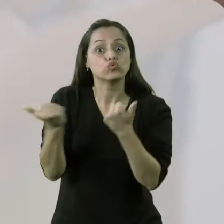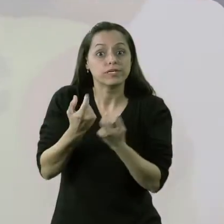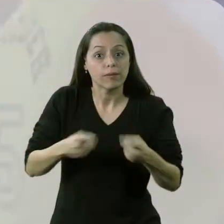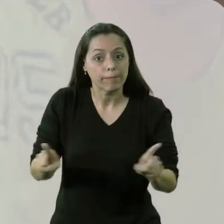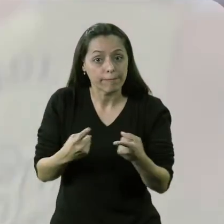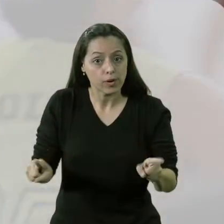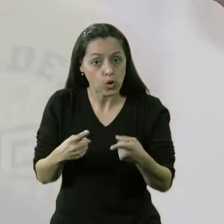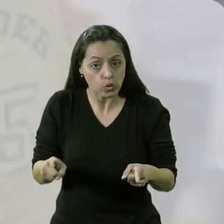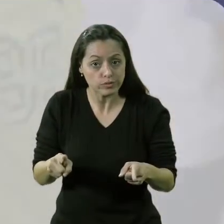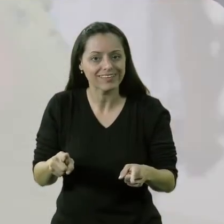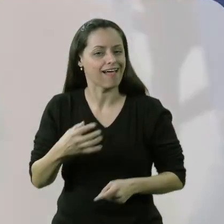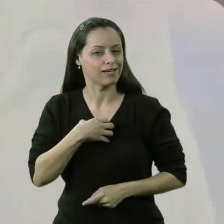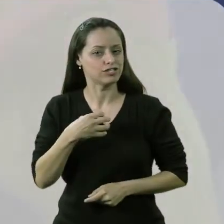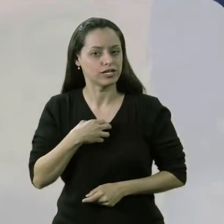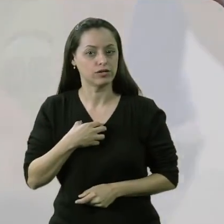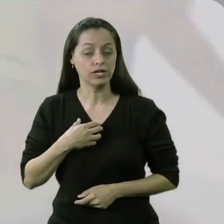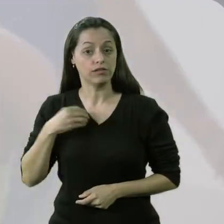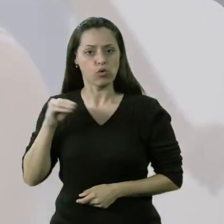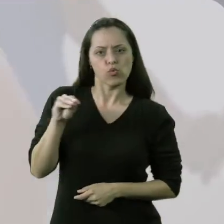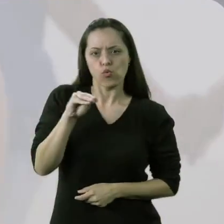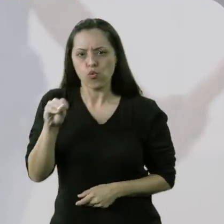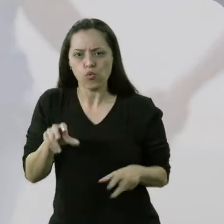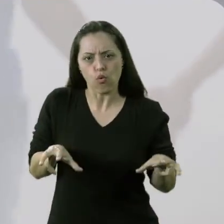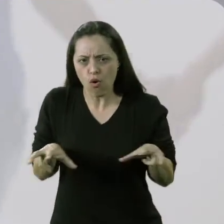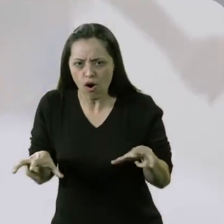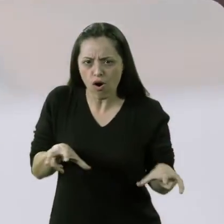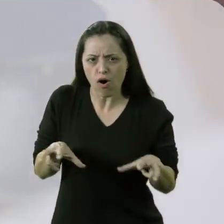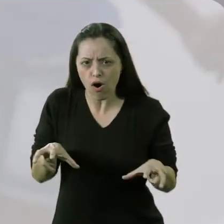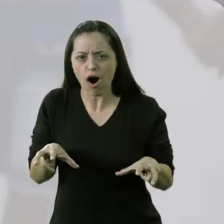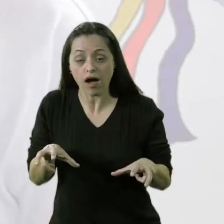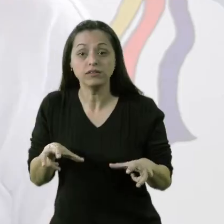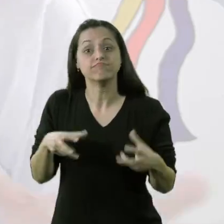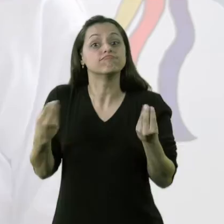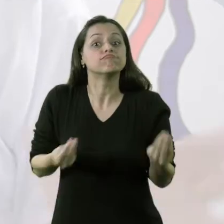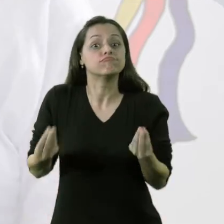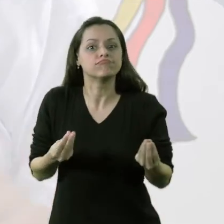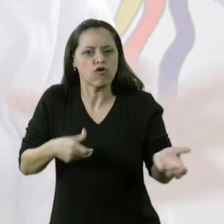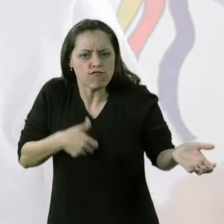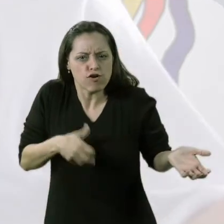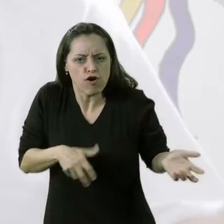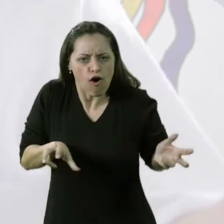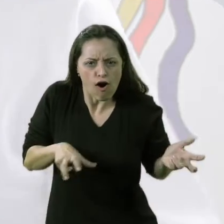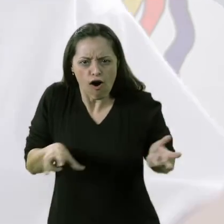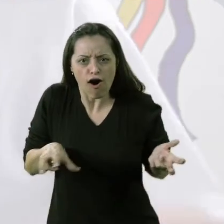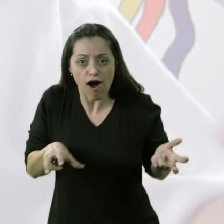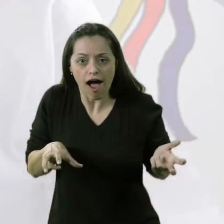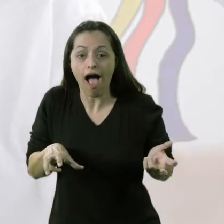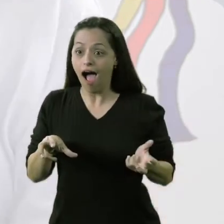que a gente já cantou de outra forma. “Dinossauro está na roda, tocando seu violão”.